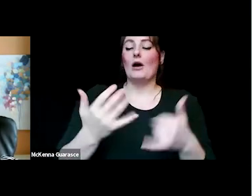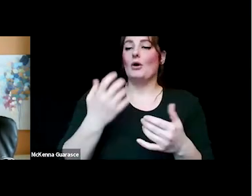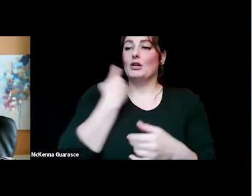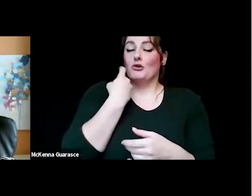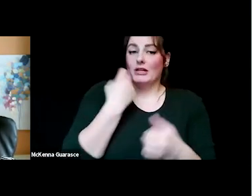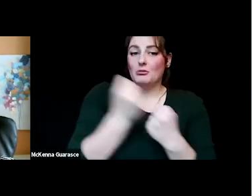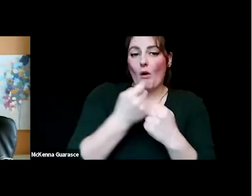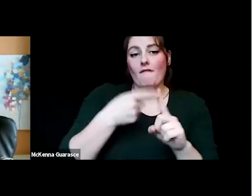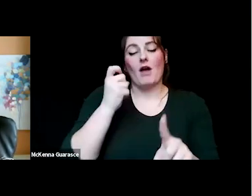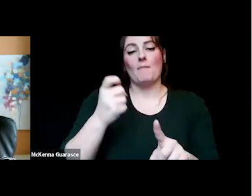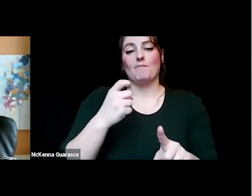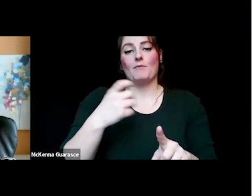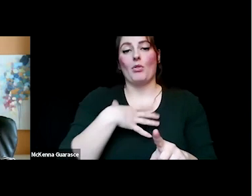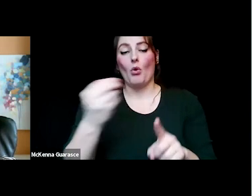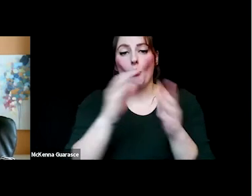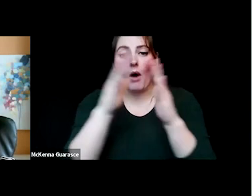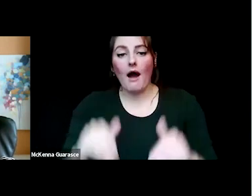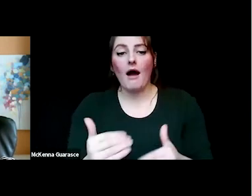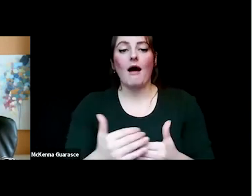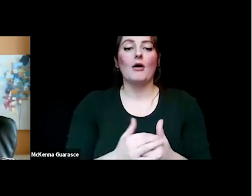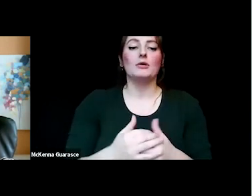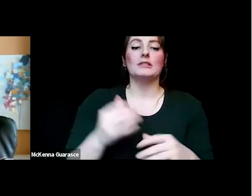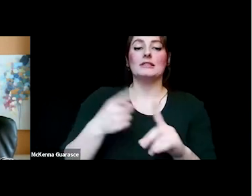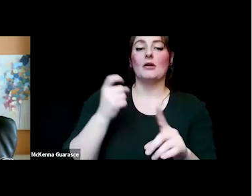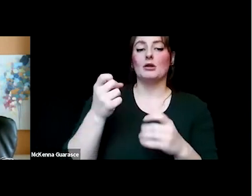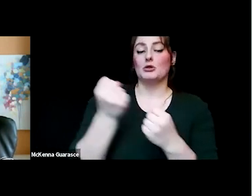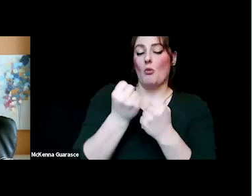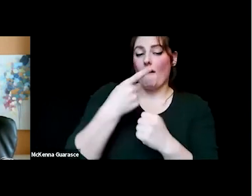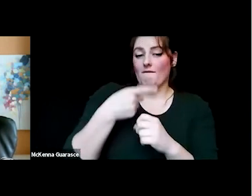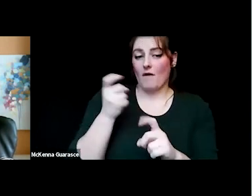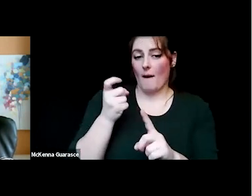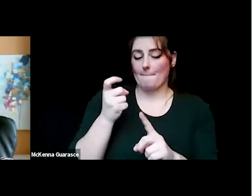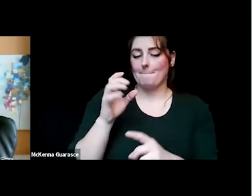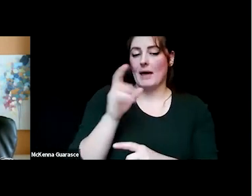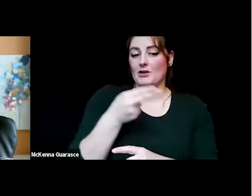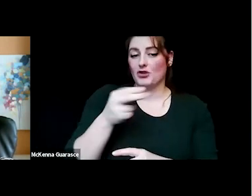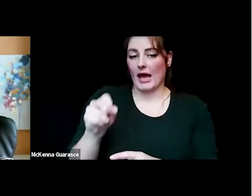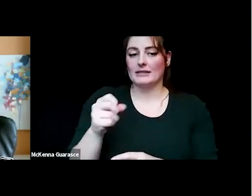con el reciente apoyo de HUD, Departamento de Vivienda y Desarrollo Urbano, con el reciente apoyo de HHS, SAMHSA y otros grandes líderes regionales,